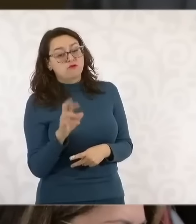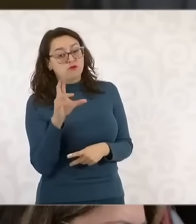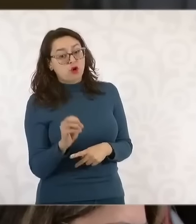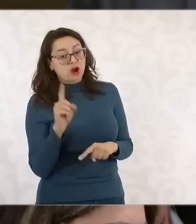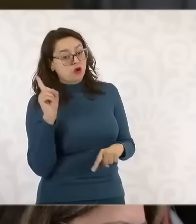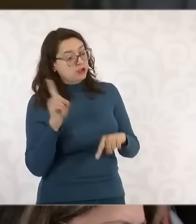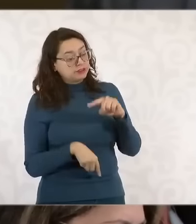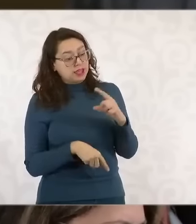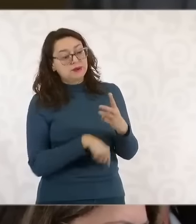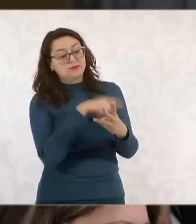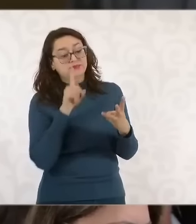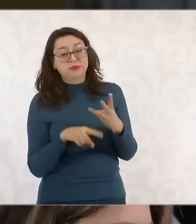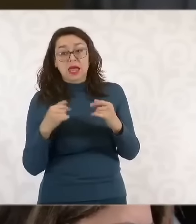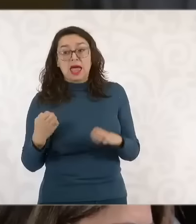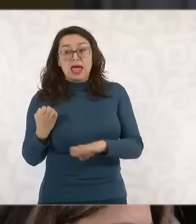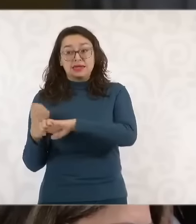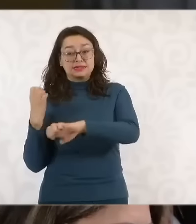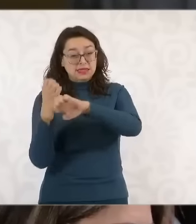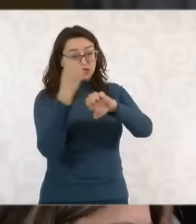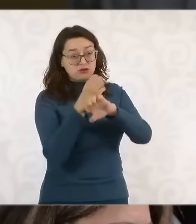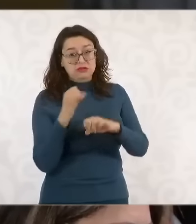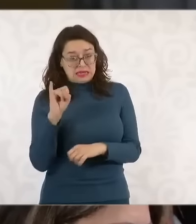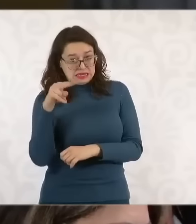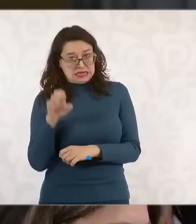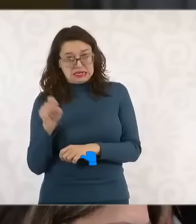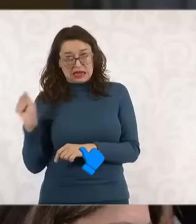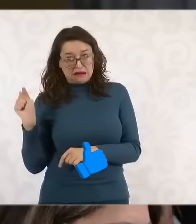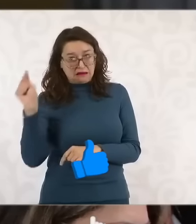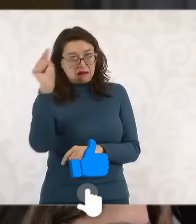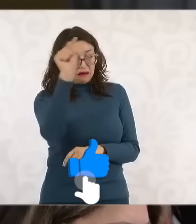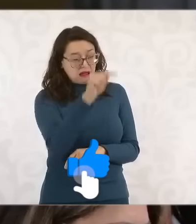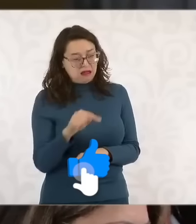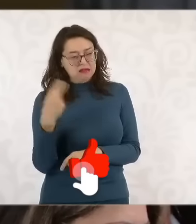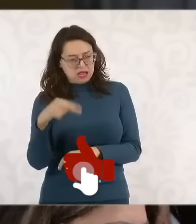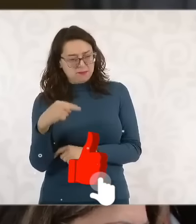soples. ¿Cuáles serían los puntos de en estos en estos temas que se han definido en la en la